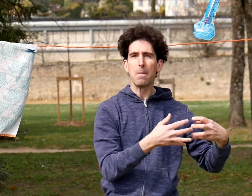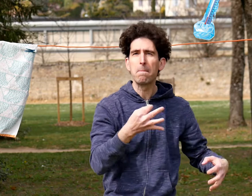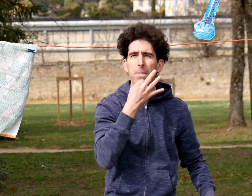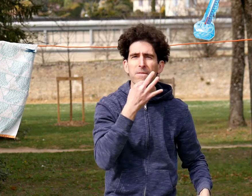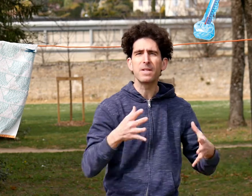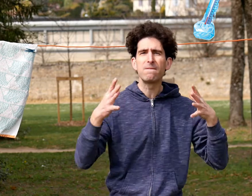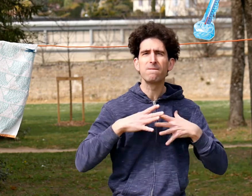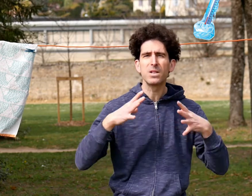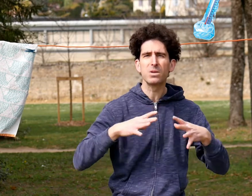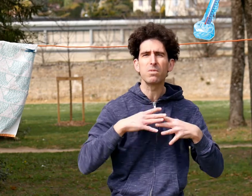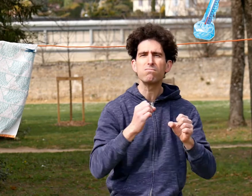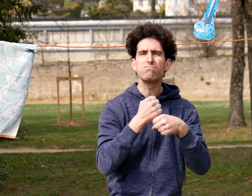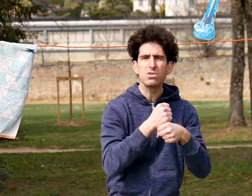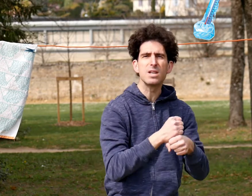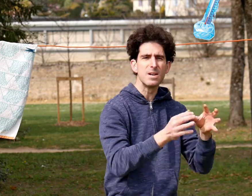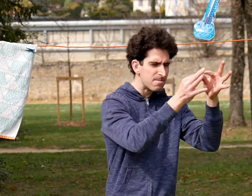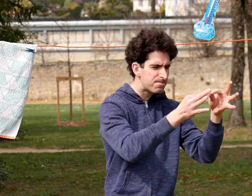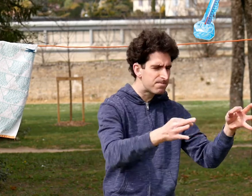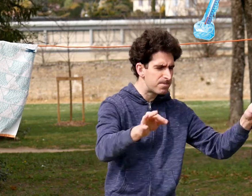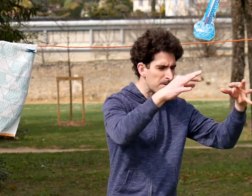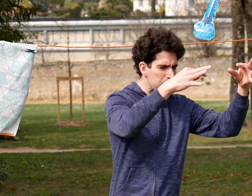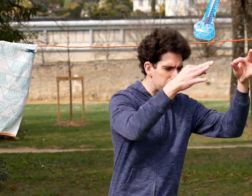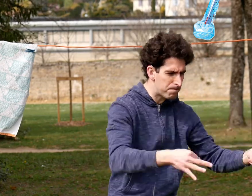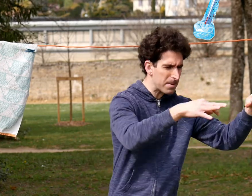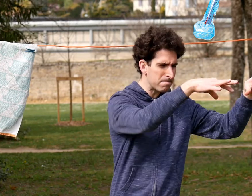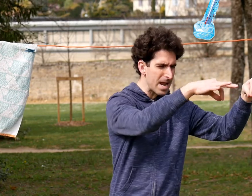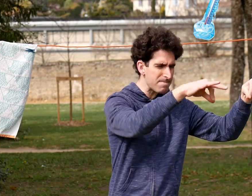il faut en profiter pour étendre les vêtements mouillés dehors.